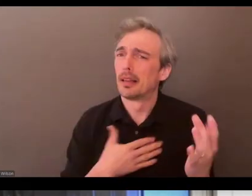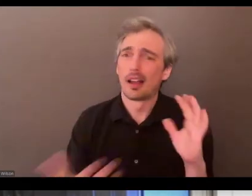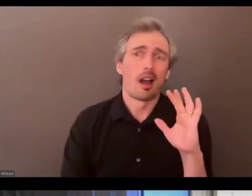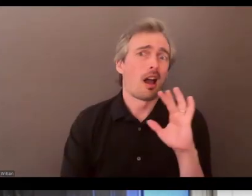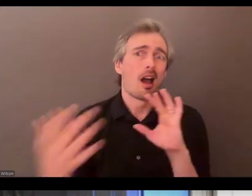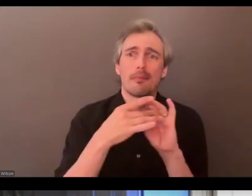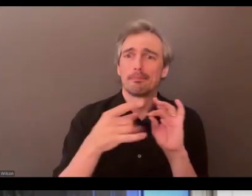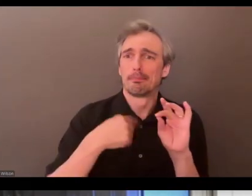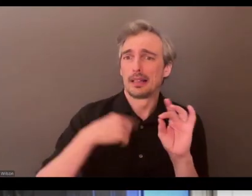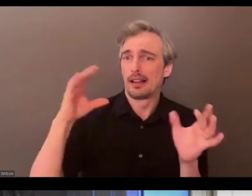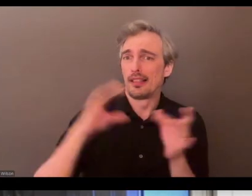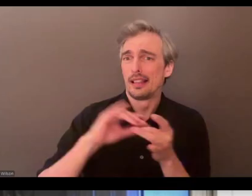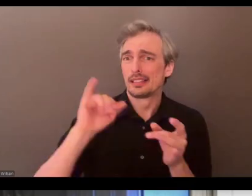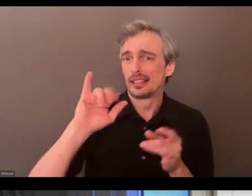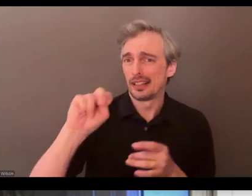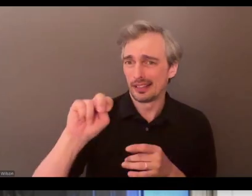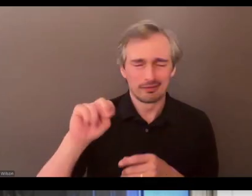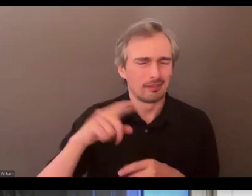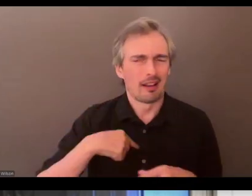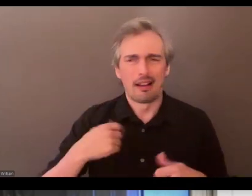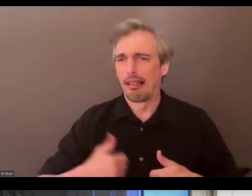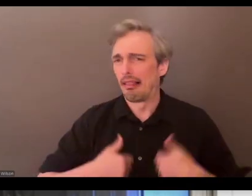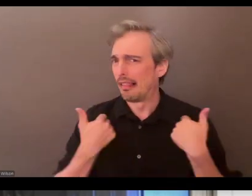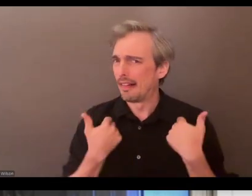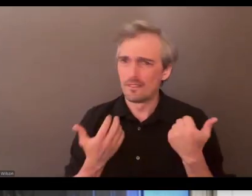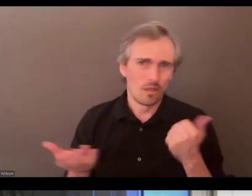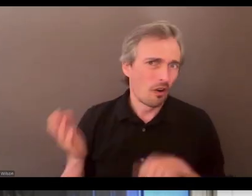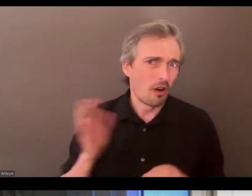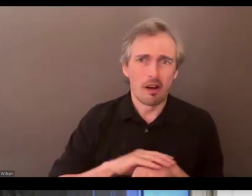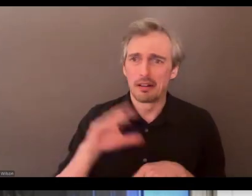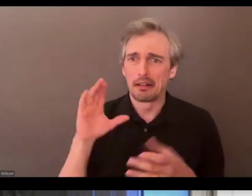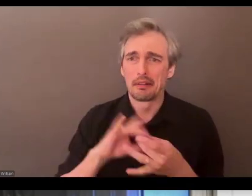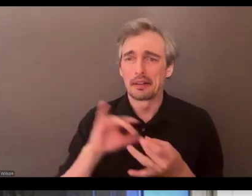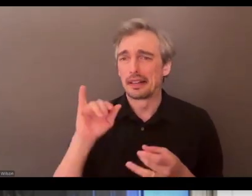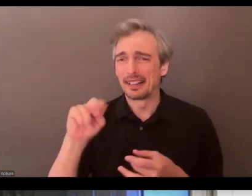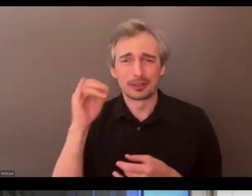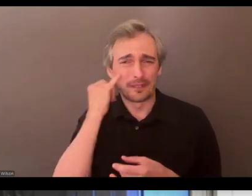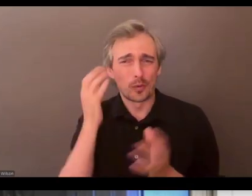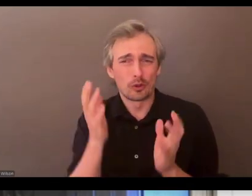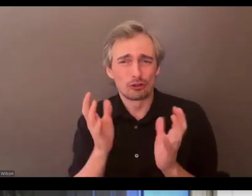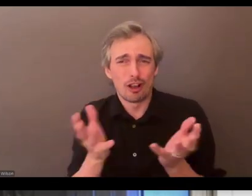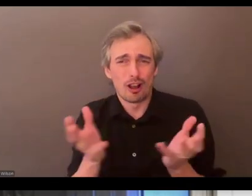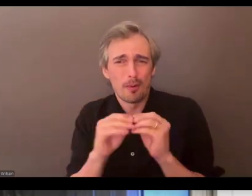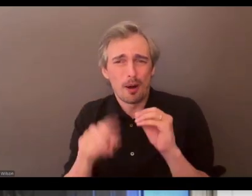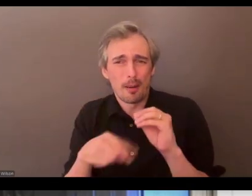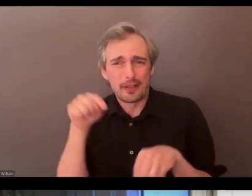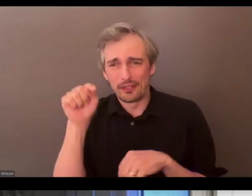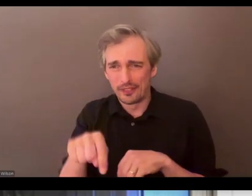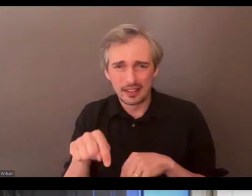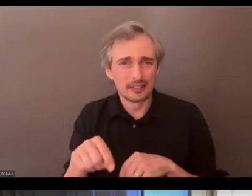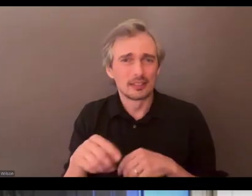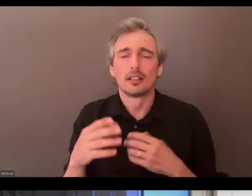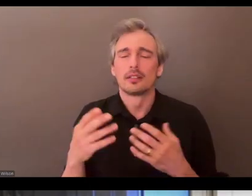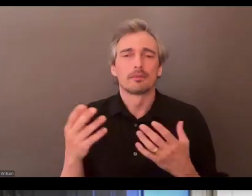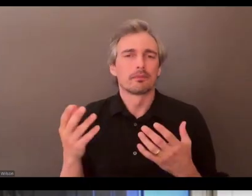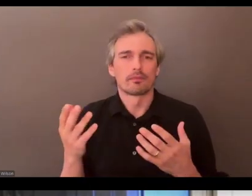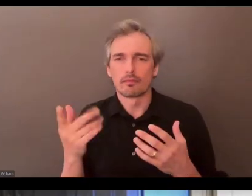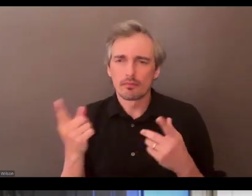私はほとんど LinkedInにいますので、もしこの件についてもっと話したい、フォ ロ ーアップの質問をしたい、時間をかけて考えたいという場合は、ぜひご連絡ください。